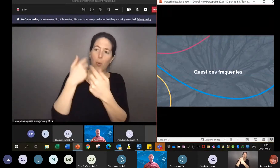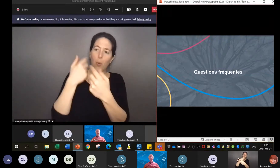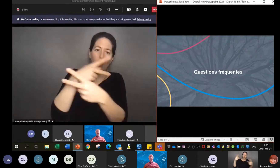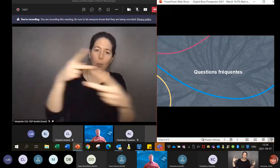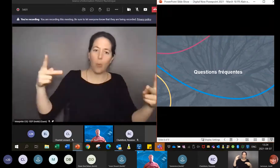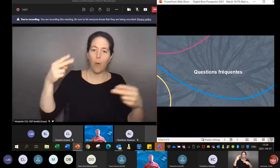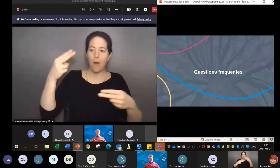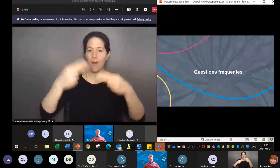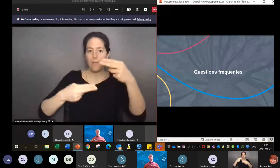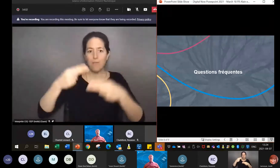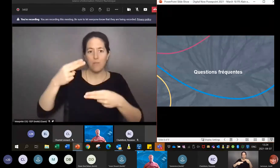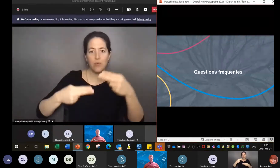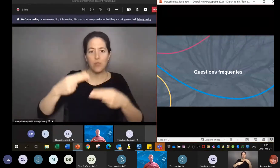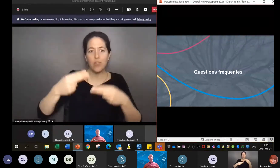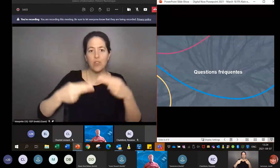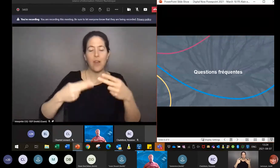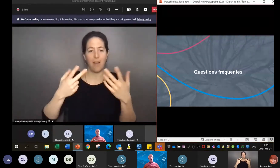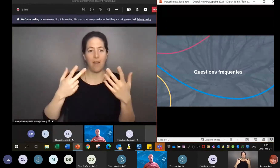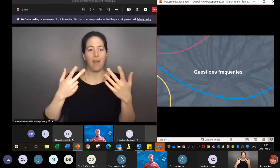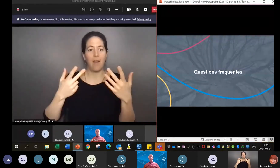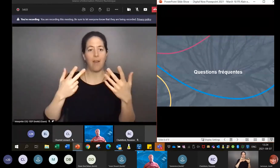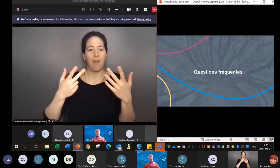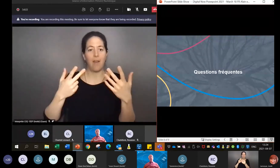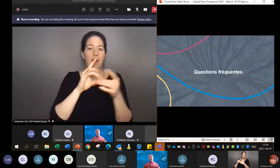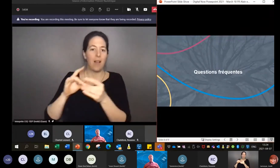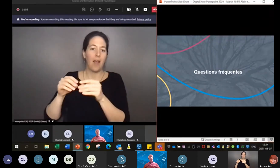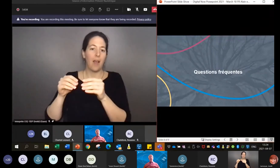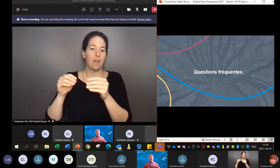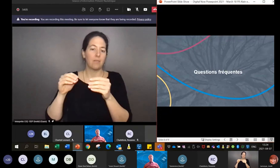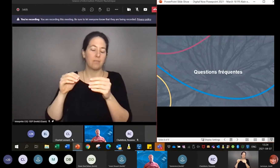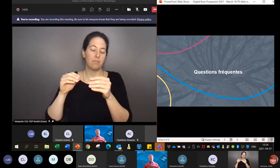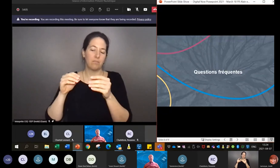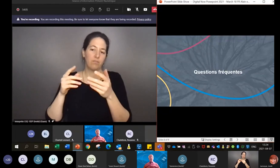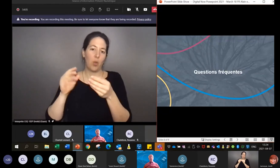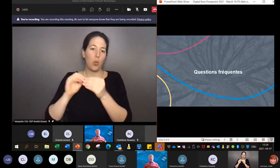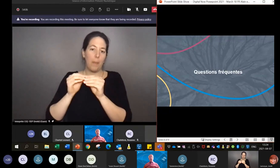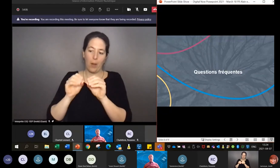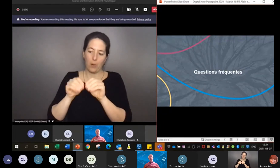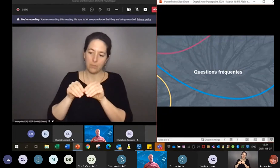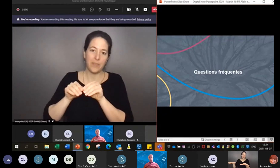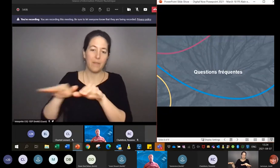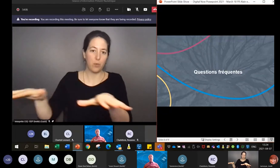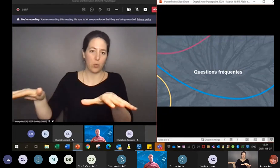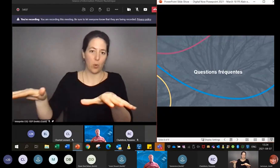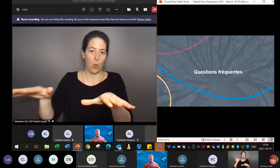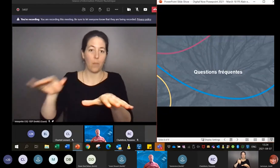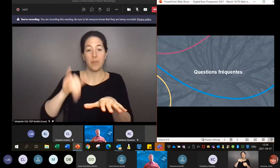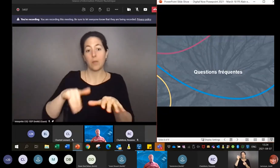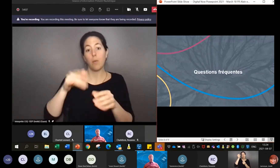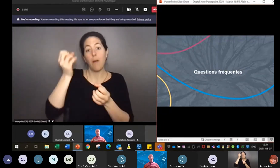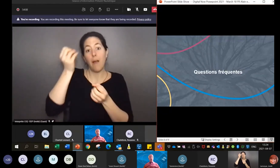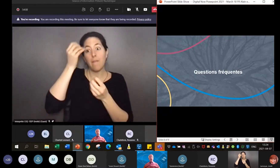touchant la diffusion numérique. Donc ces informations-là vont être